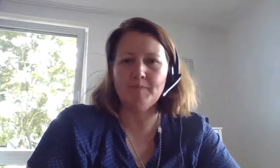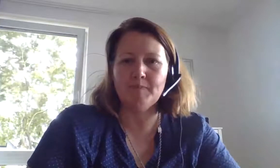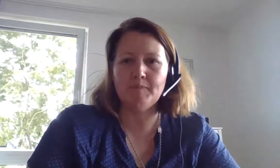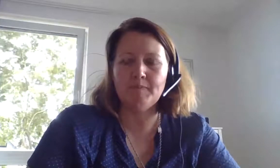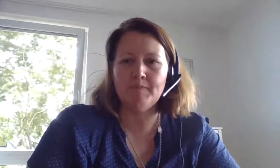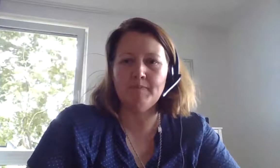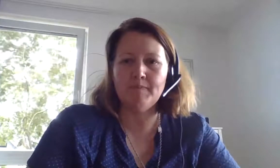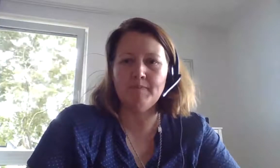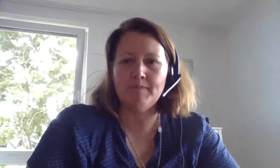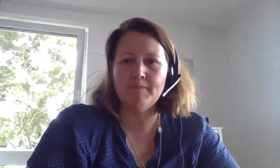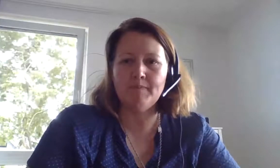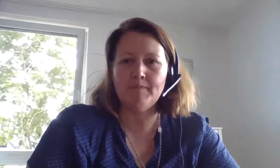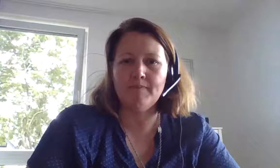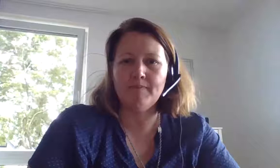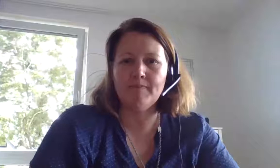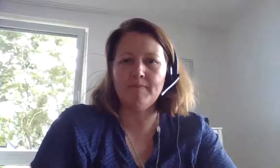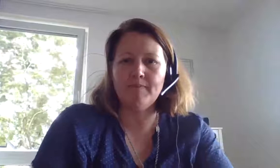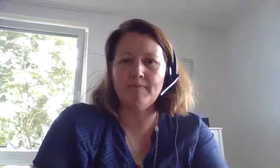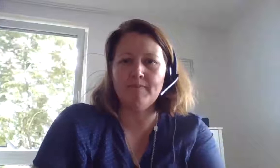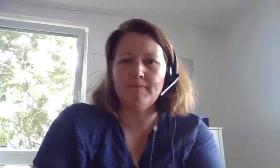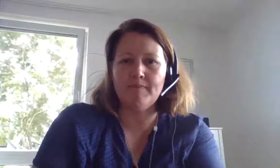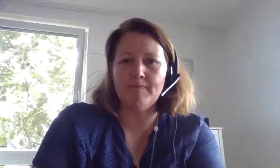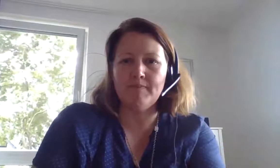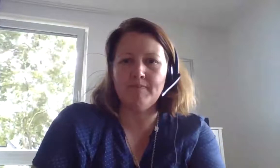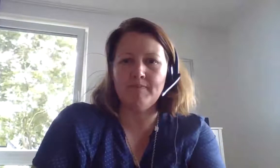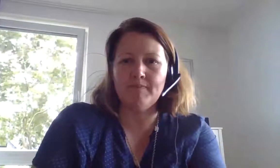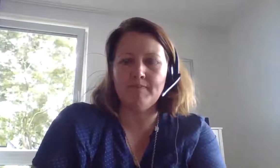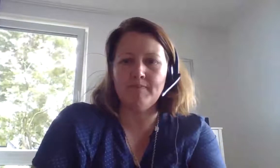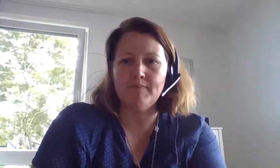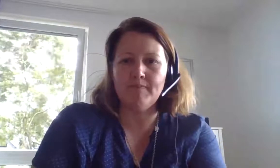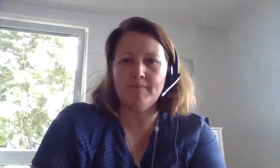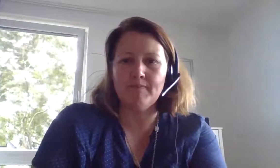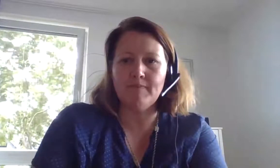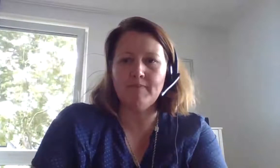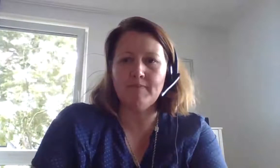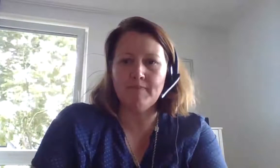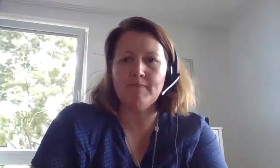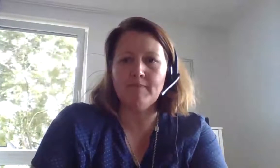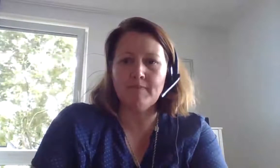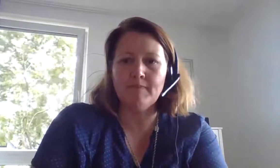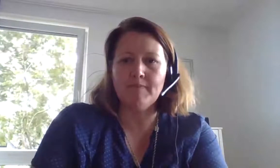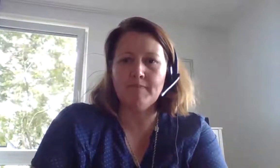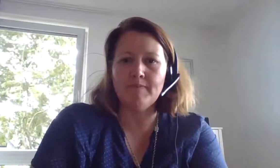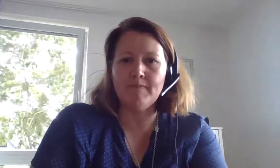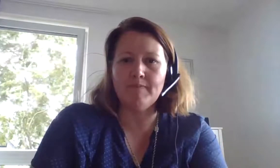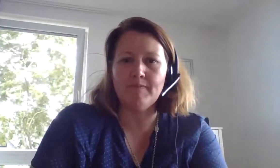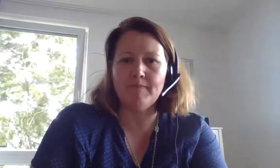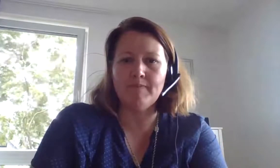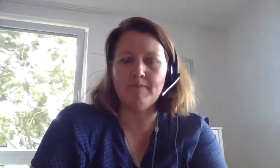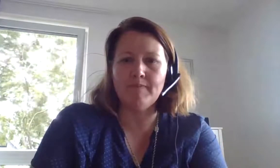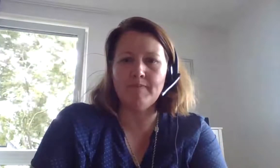مركز الأمل حيث ركز على مشاركة تجربتهم